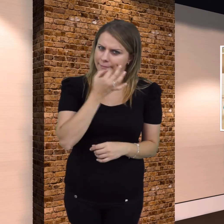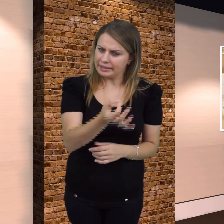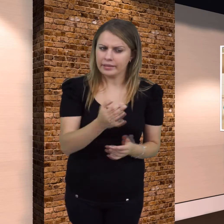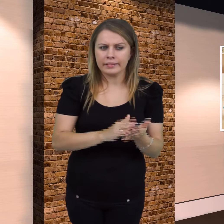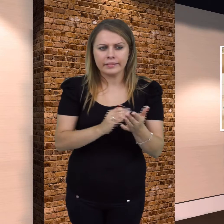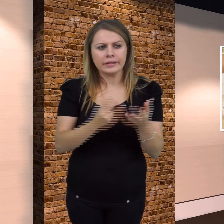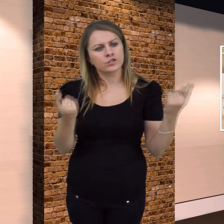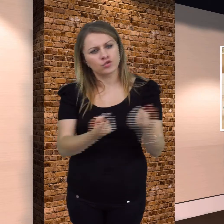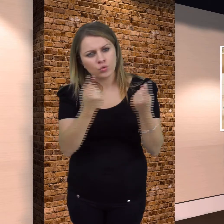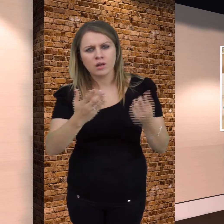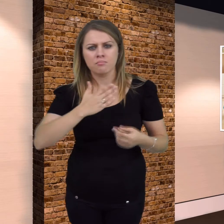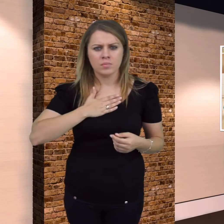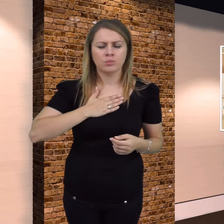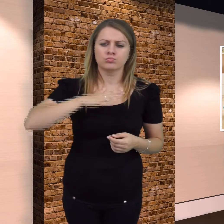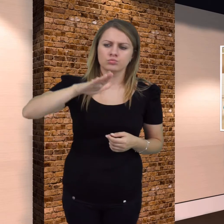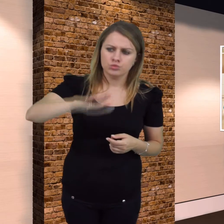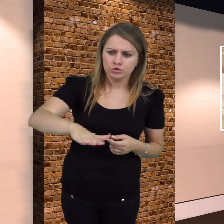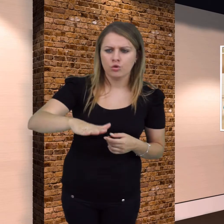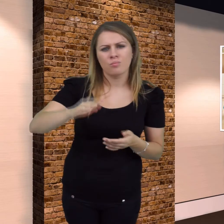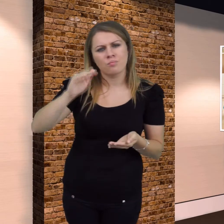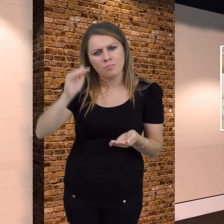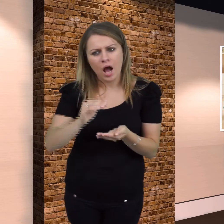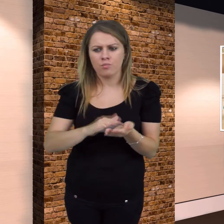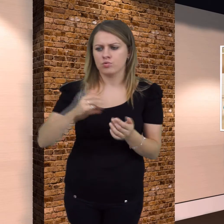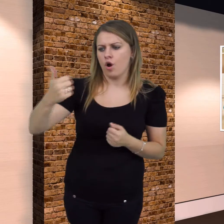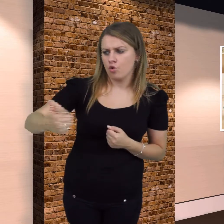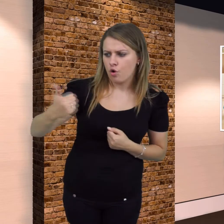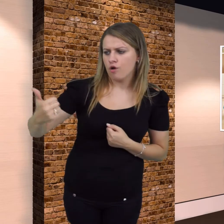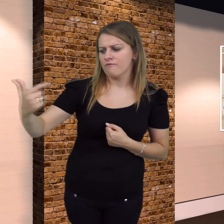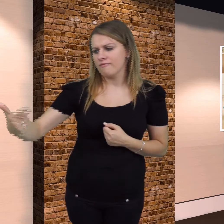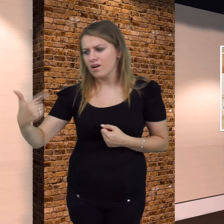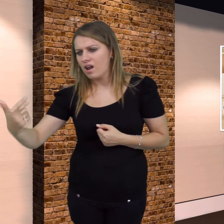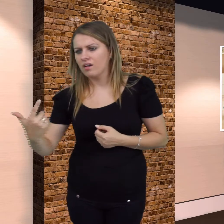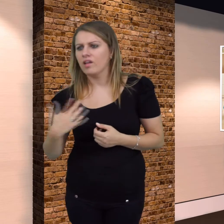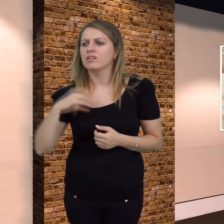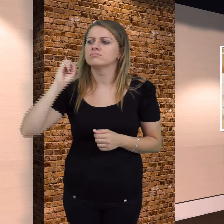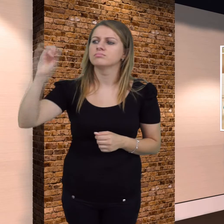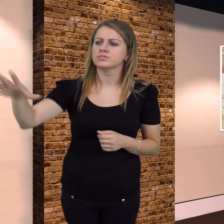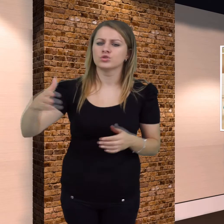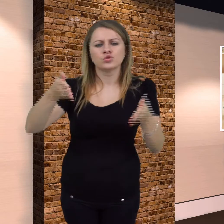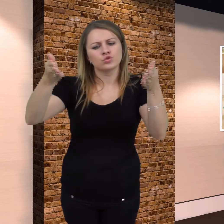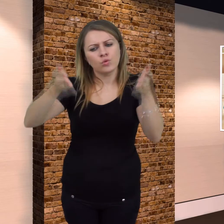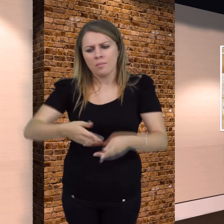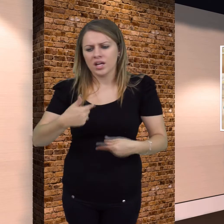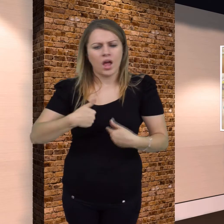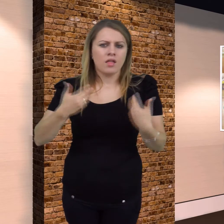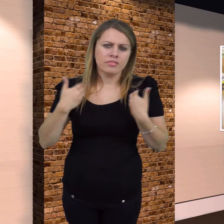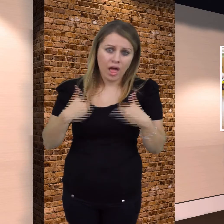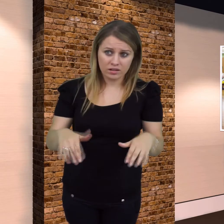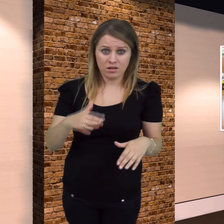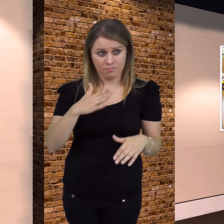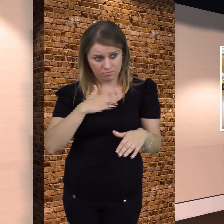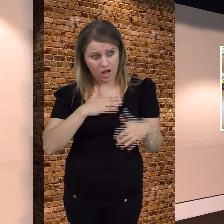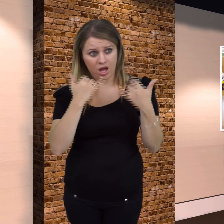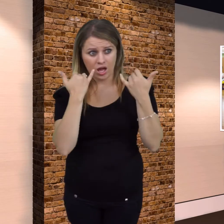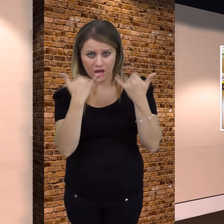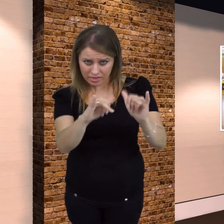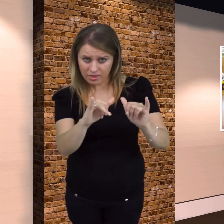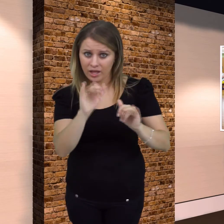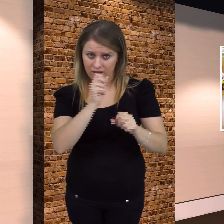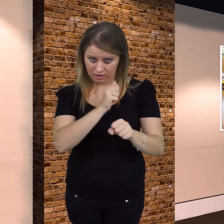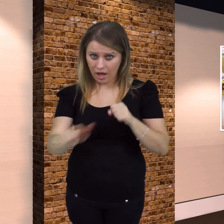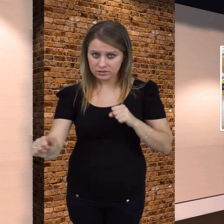A co w sytuacji kiedy moje dziecko ma rok lub dwa a nie chce go posyłać do żłobka, czy jest inna forma opieki?